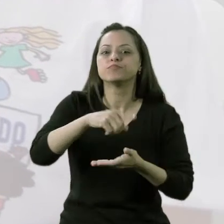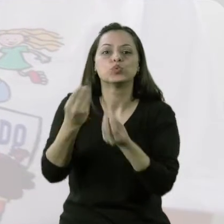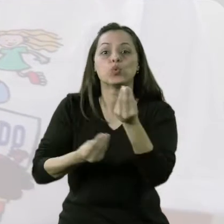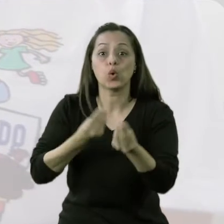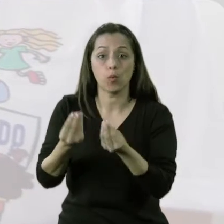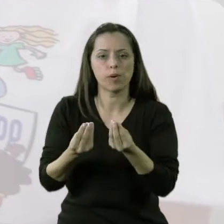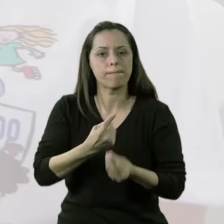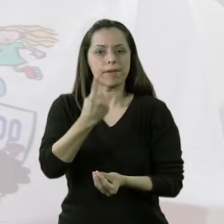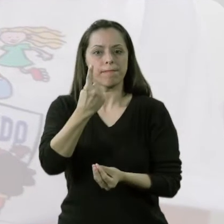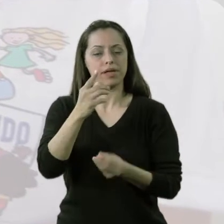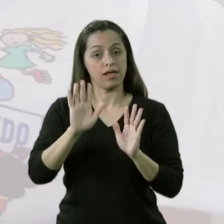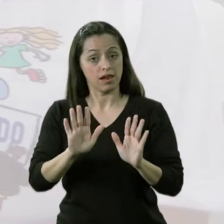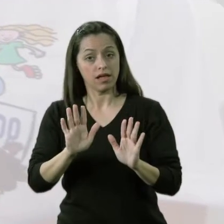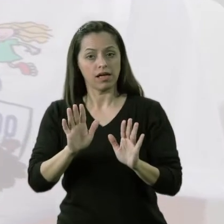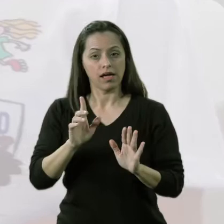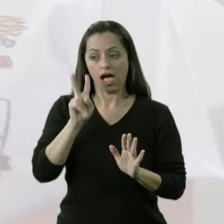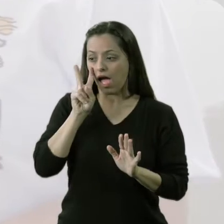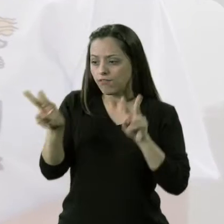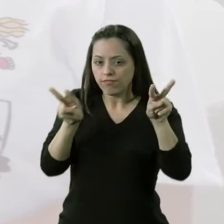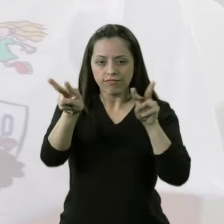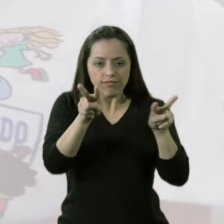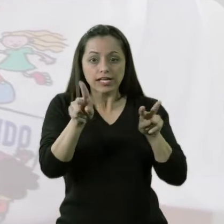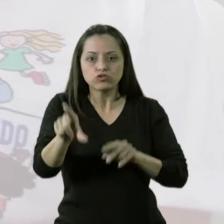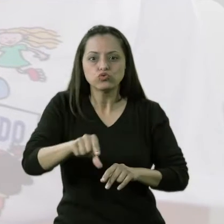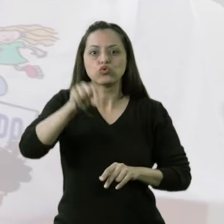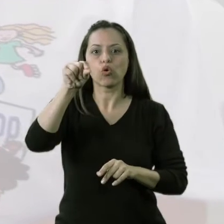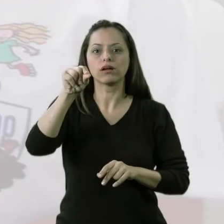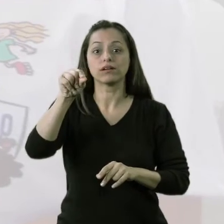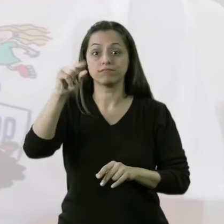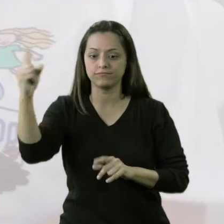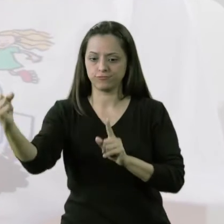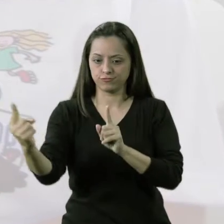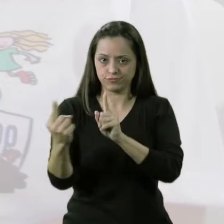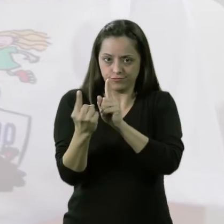e primeiro eles diziam, viam qual era a criança, a gente escolhia a que ele ia chegar ao encontro dela.